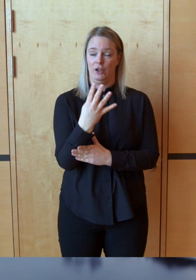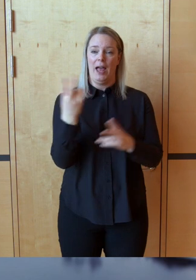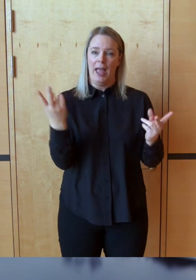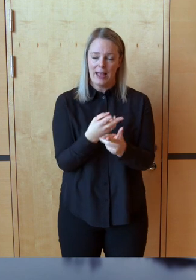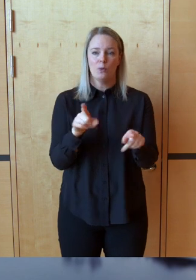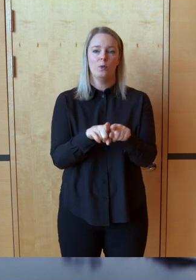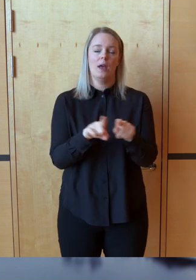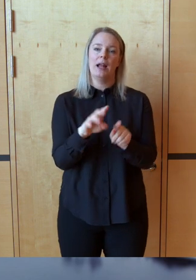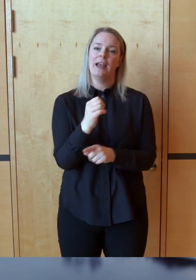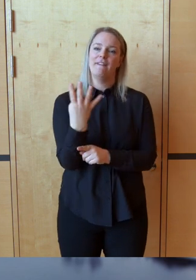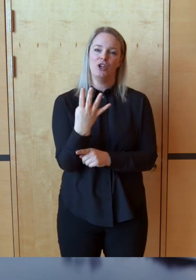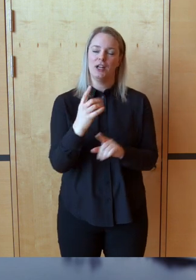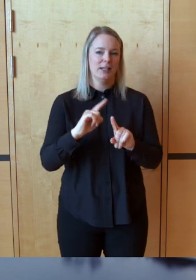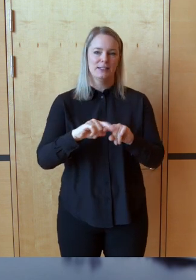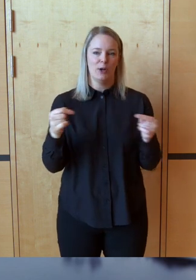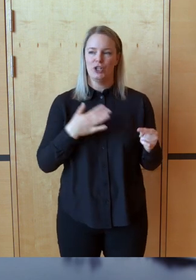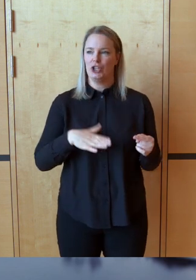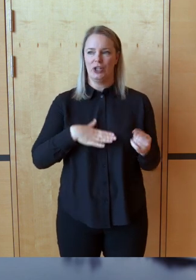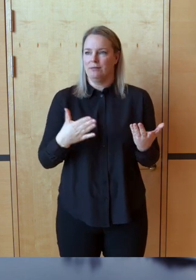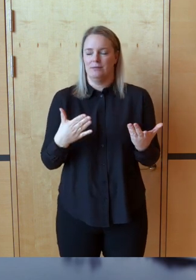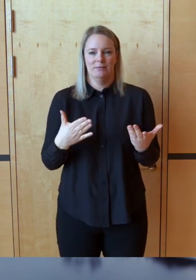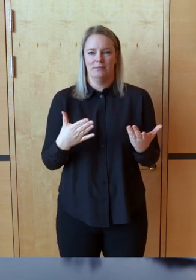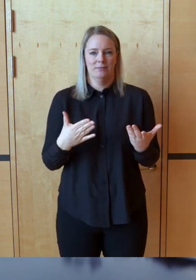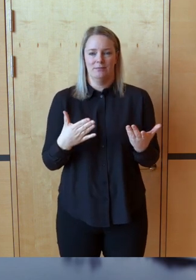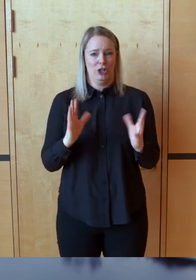Sätt jag vet att det är solklart att det redan är där